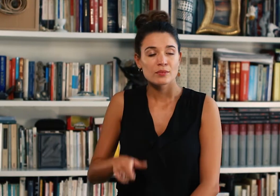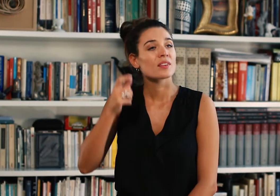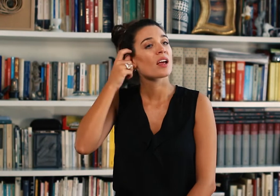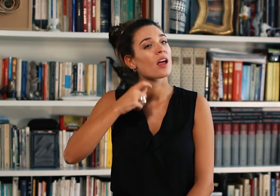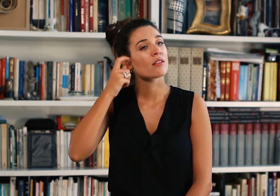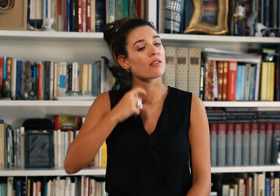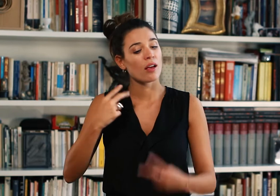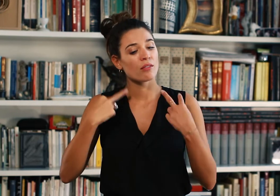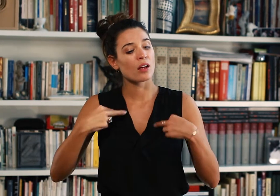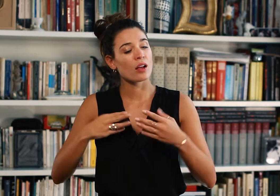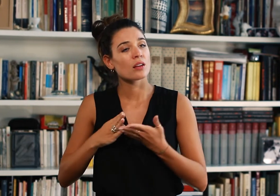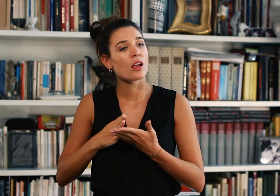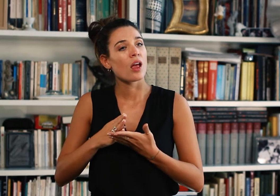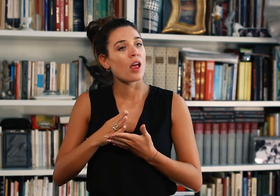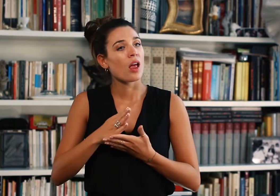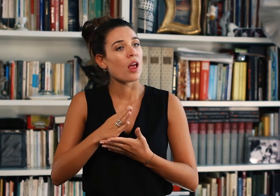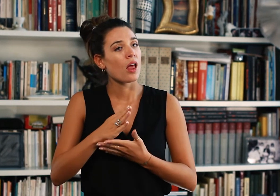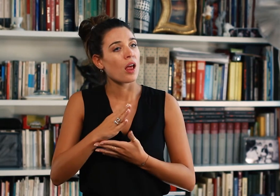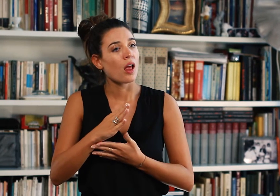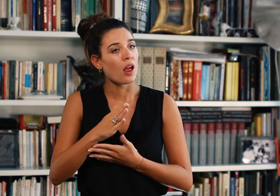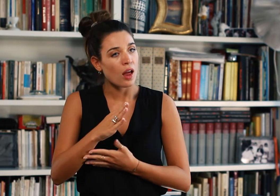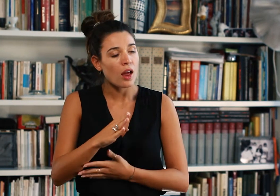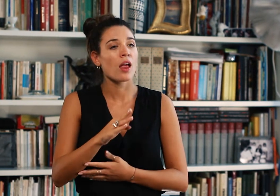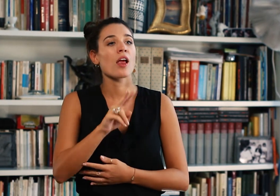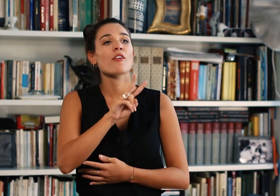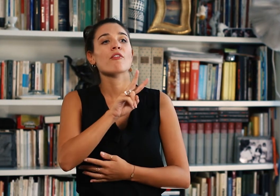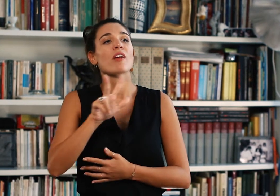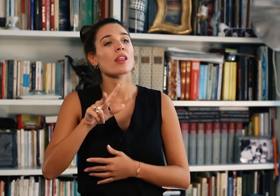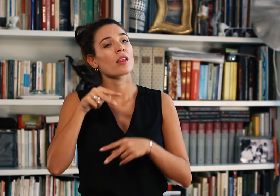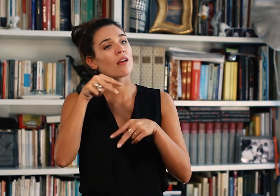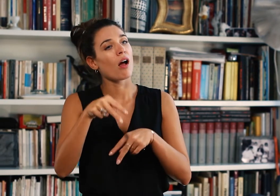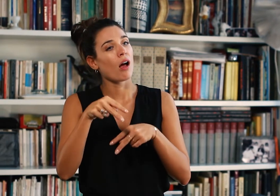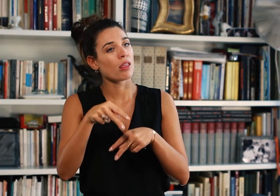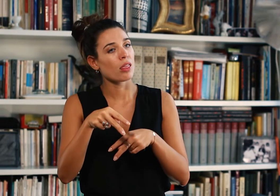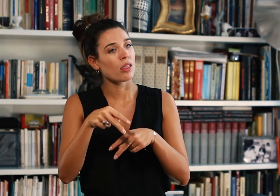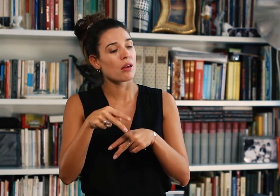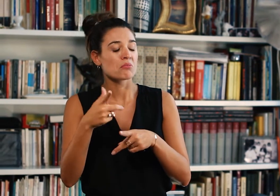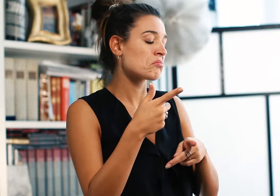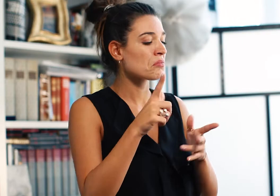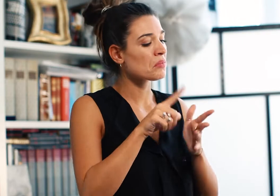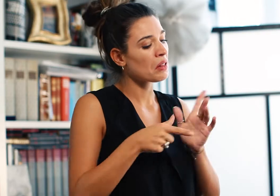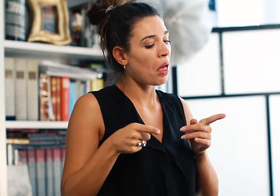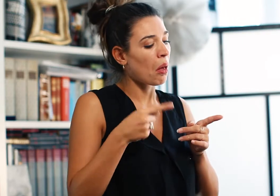Hervè Joncour vidde ancora 23 anni, la maggior parte dei quali in